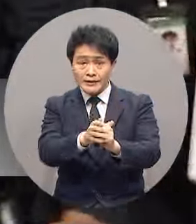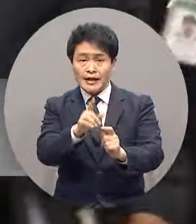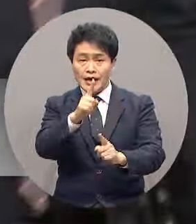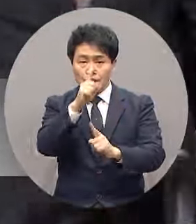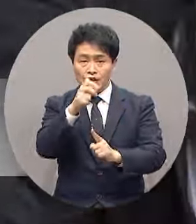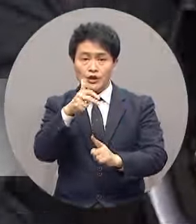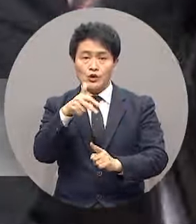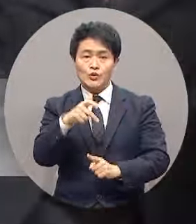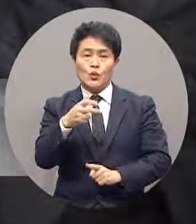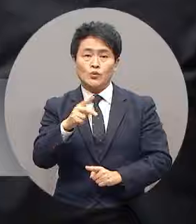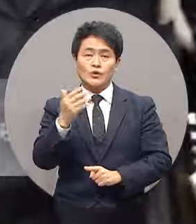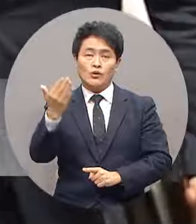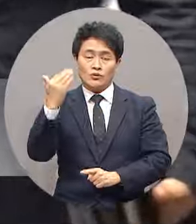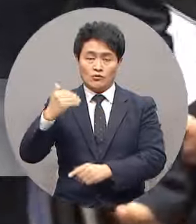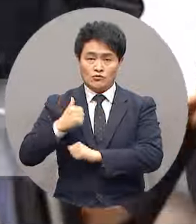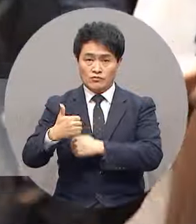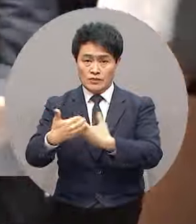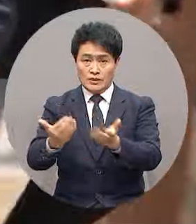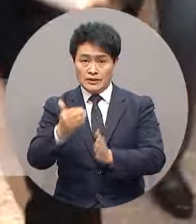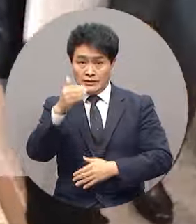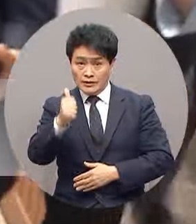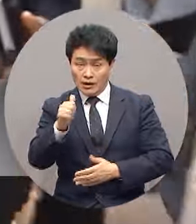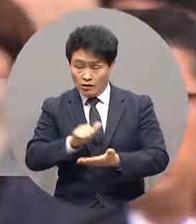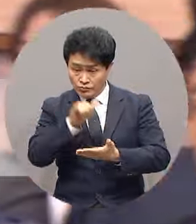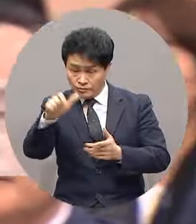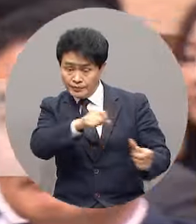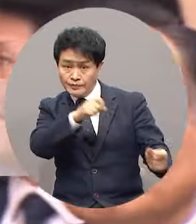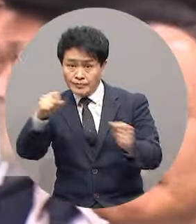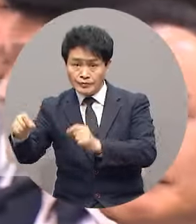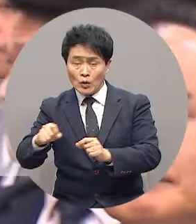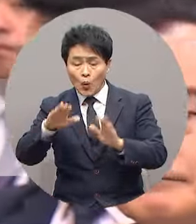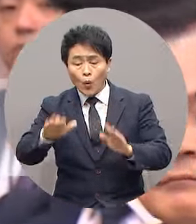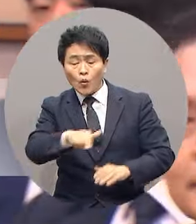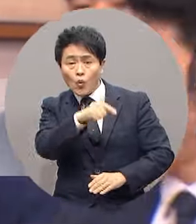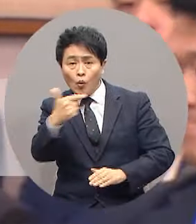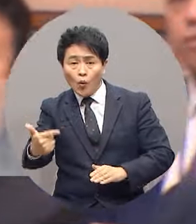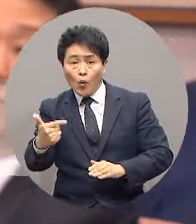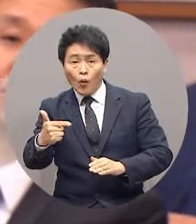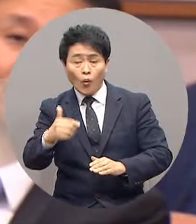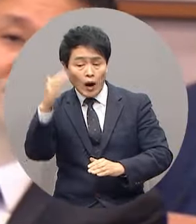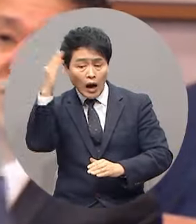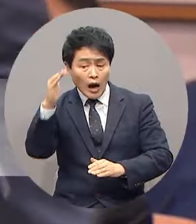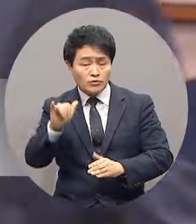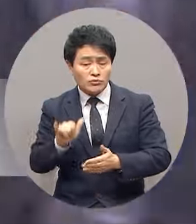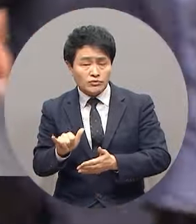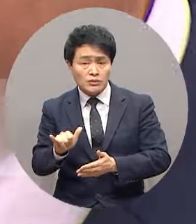(기자) 주 호주대사로 임명된 이종섭 전 국방부 장관이 오늘 출국을 연기했습니다.